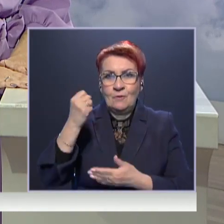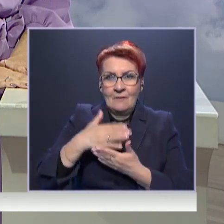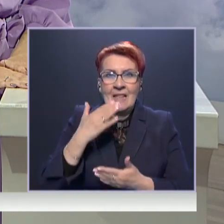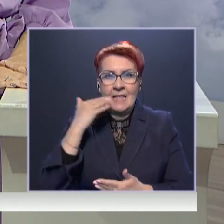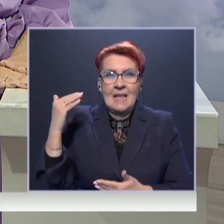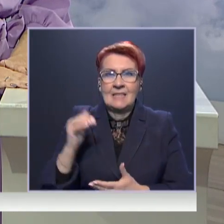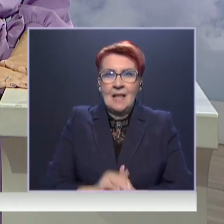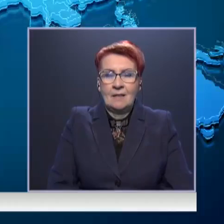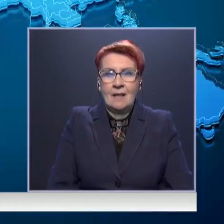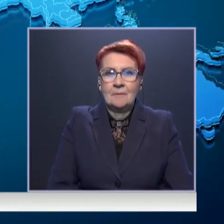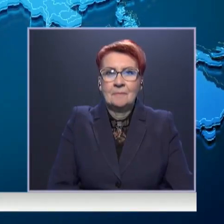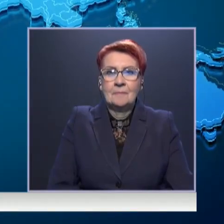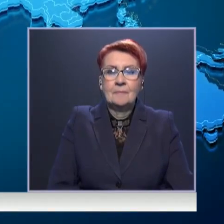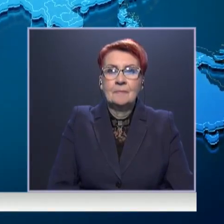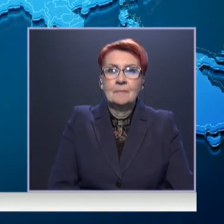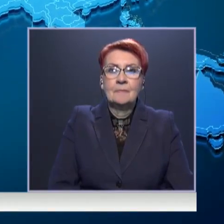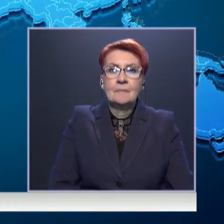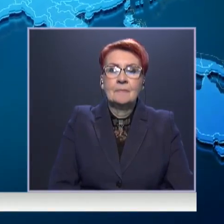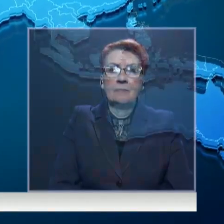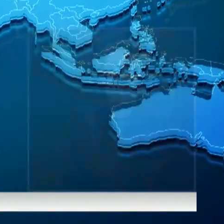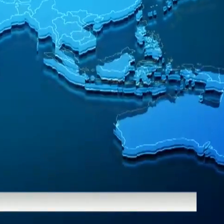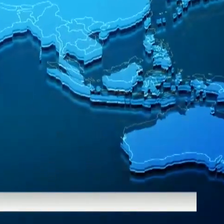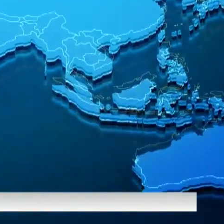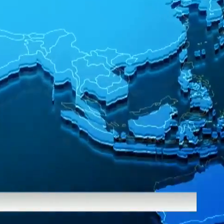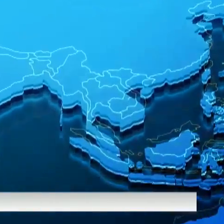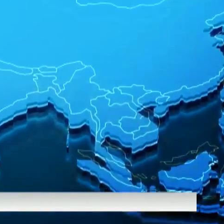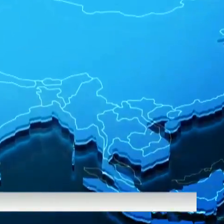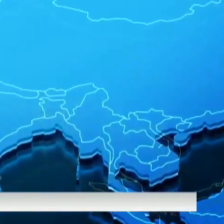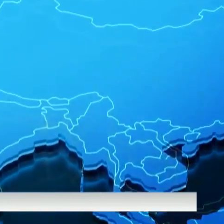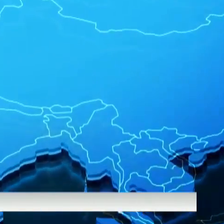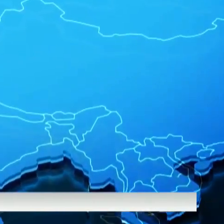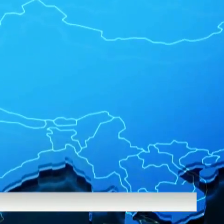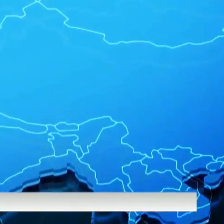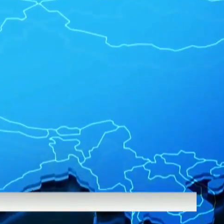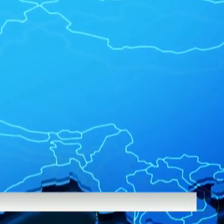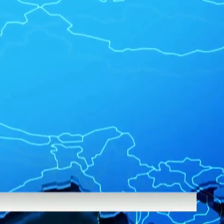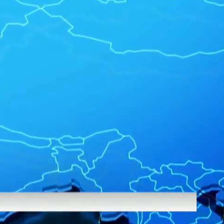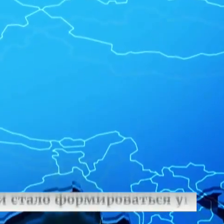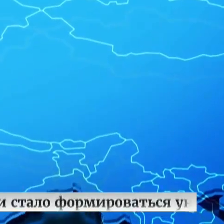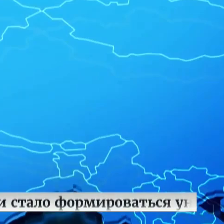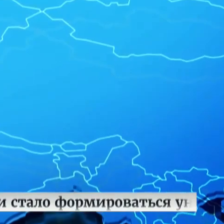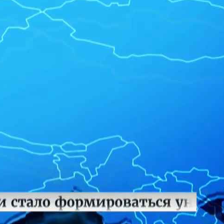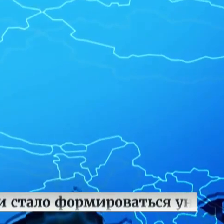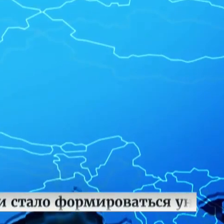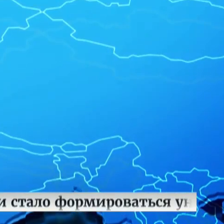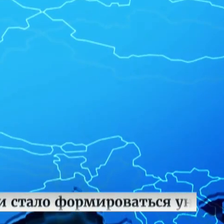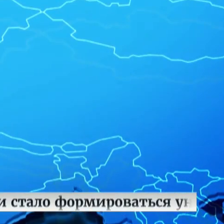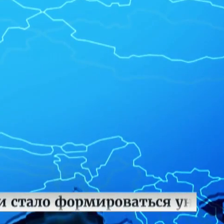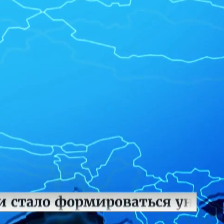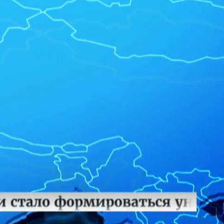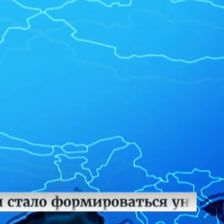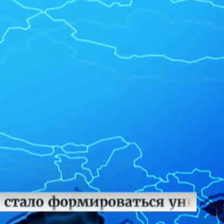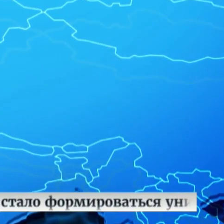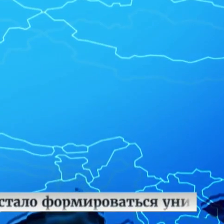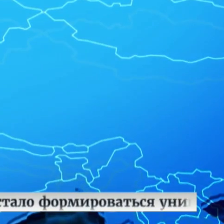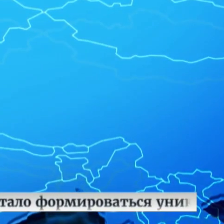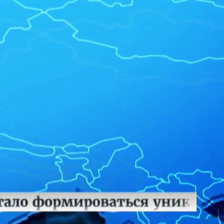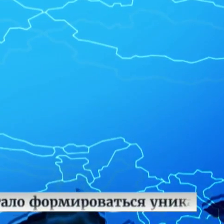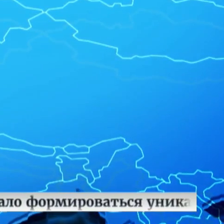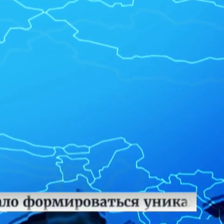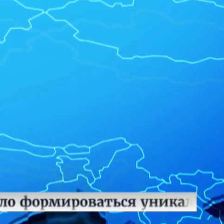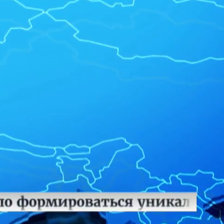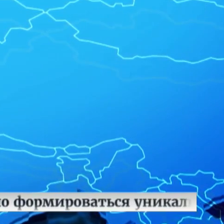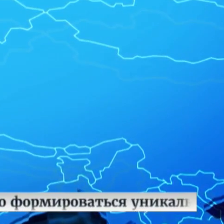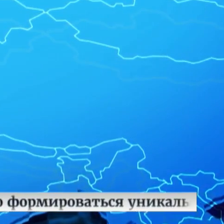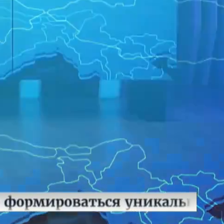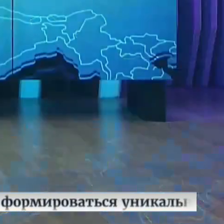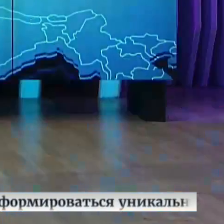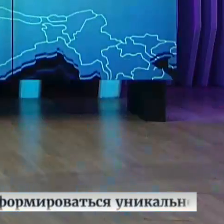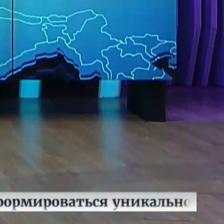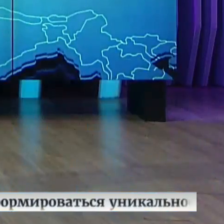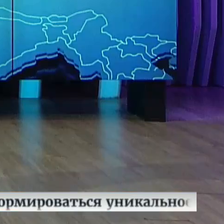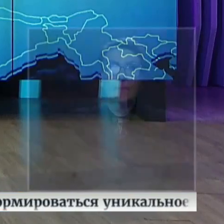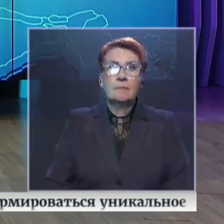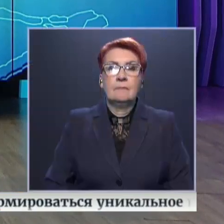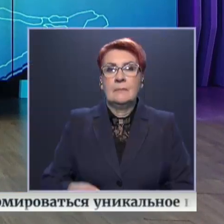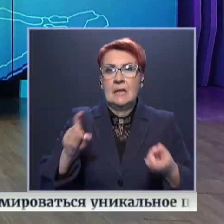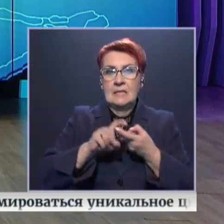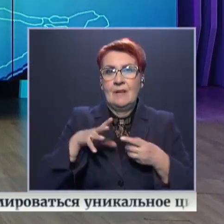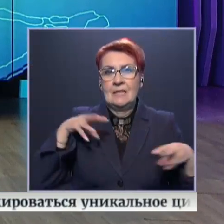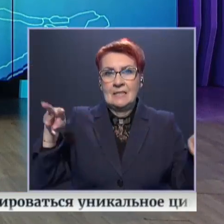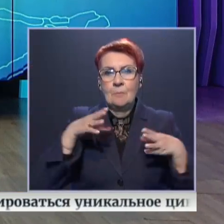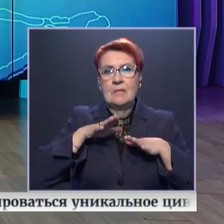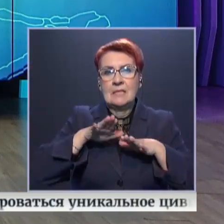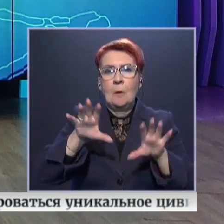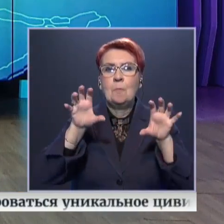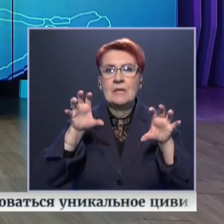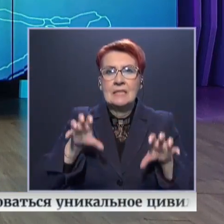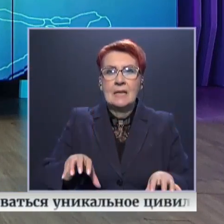[музыка] выходит заместитель председателя миссионерского